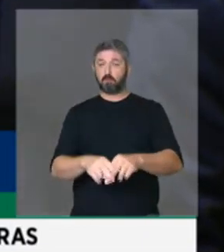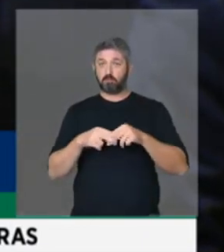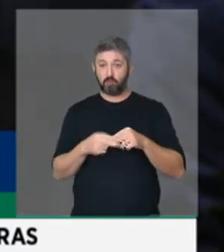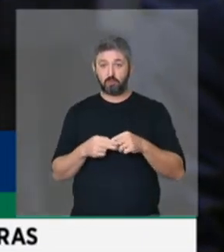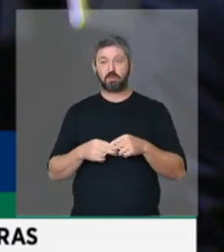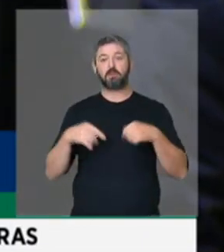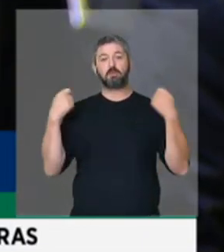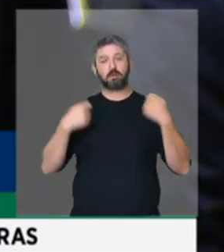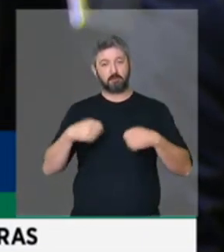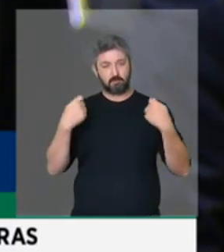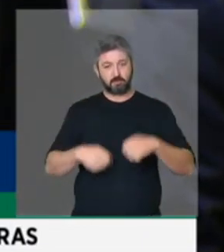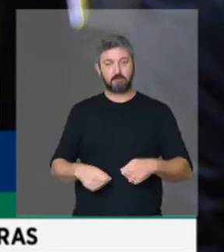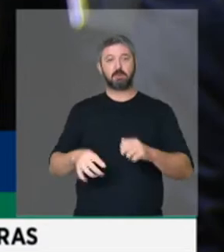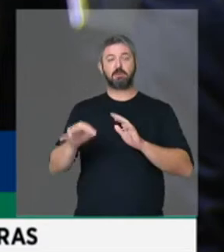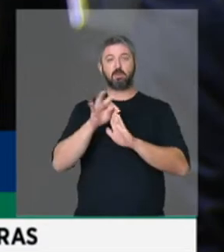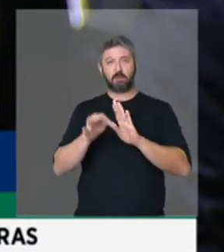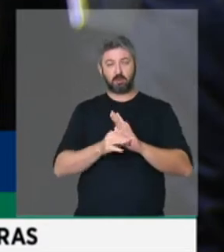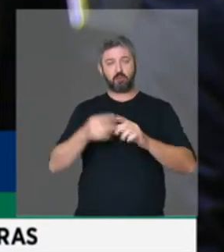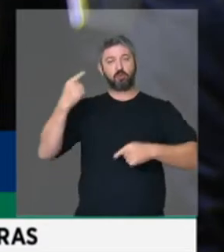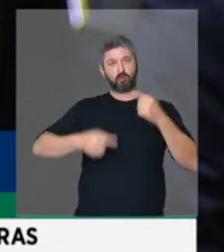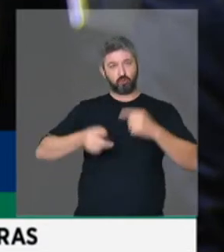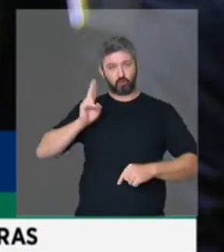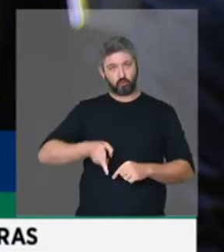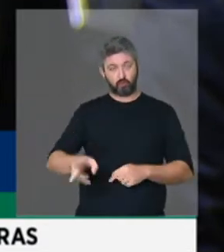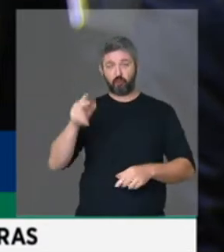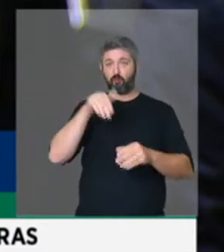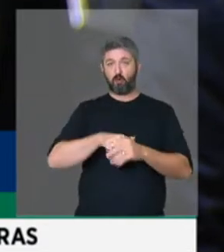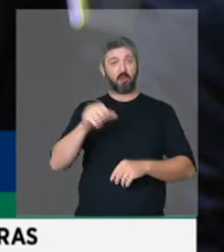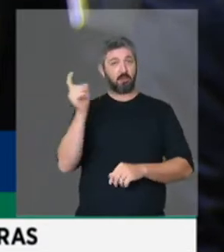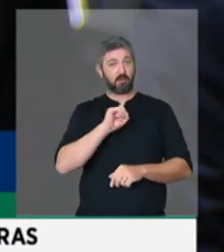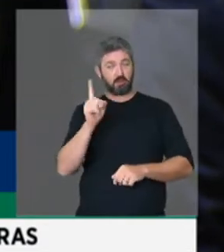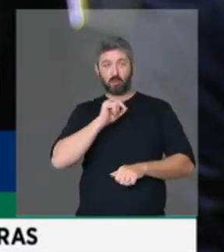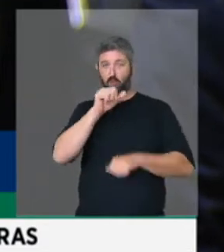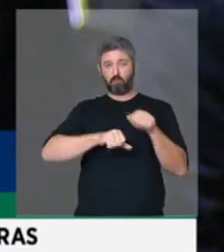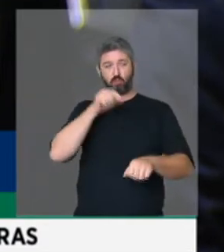DADO COM TANTAS AMARRAS QUE NOS FAZ MESMO SENDO PARTIDO ABERTAMENTE... ISSO É CONTRÁ